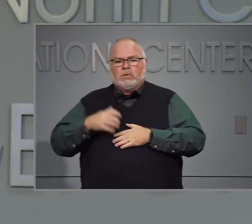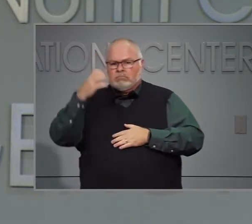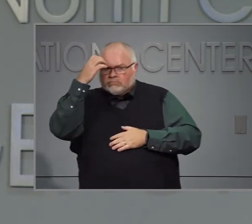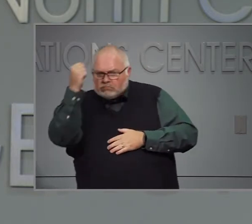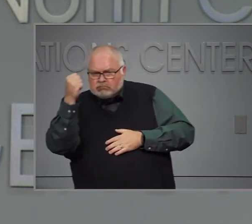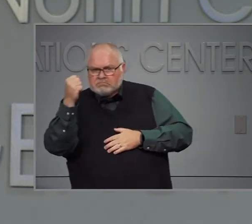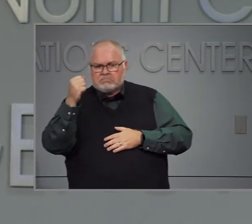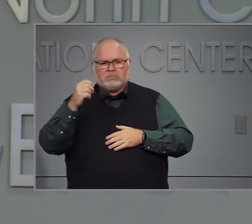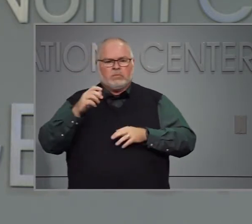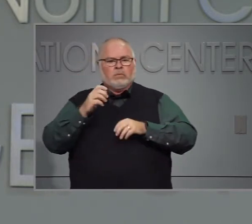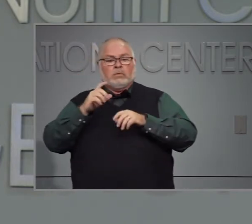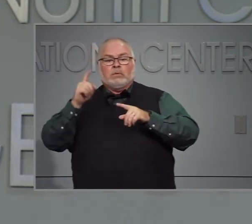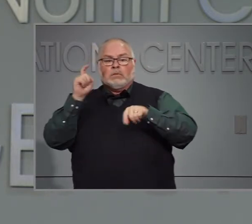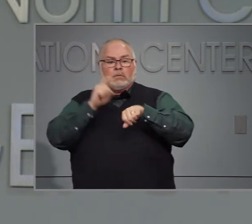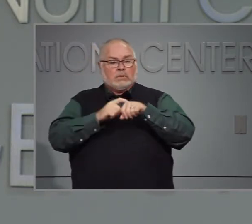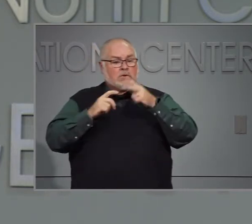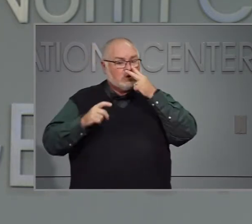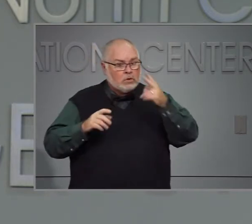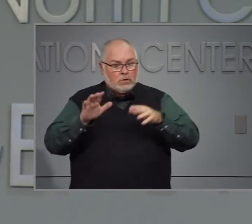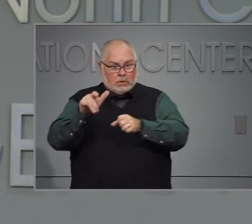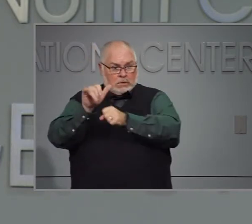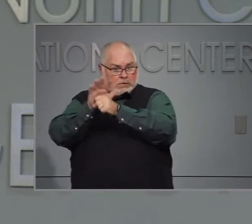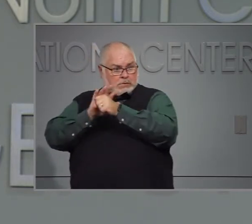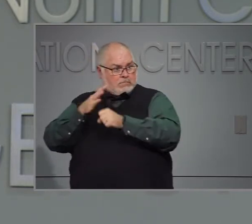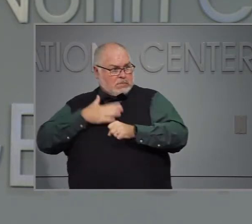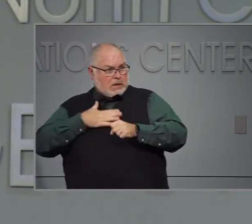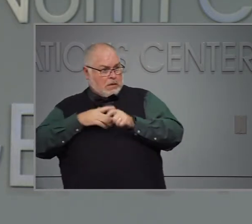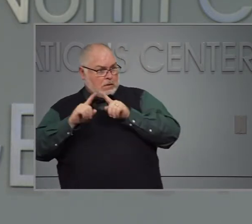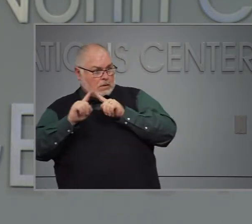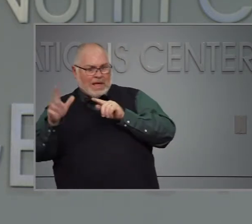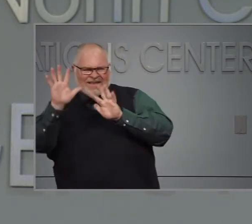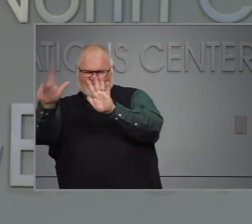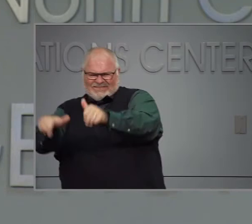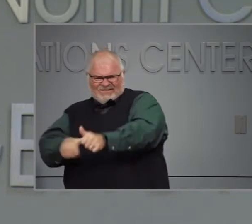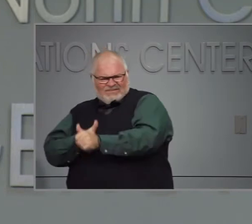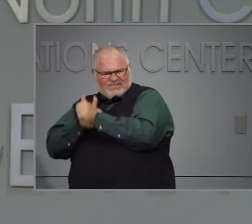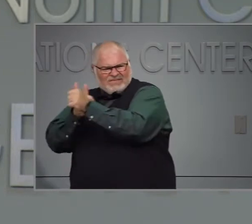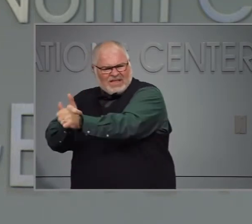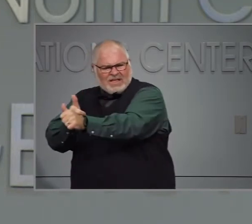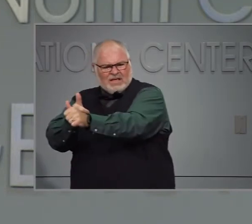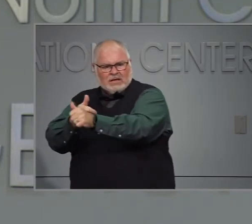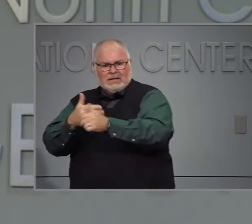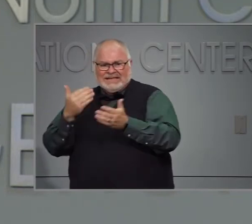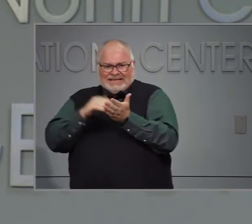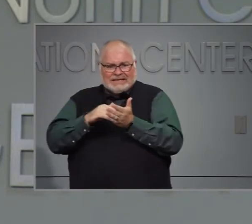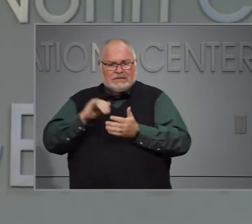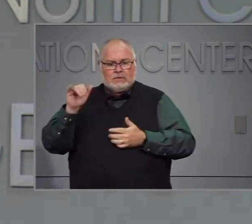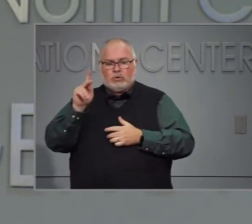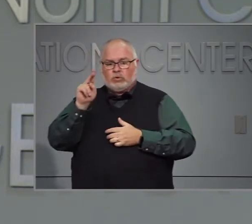preste atención si se necesitan las evacuaciones, y si son a ordenar recuerden, hoy Orson